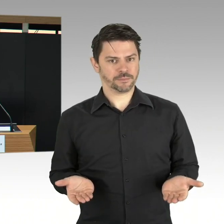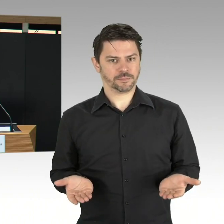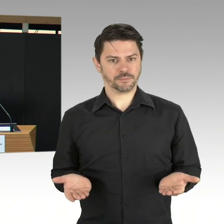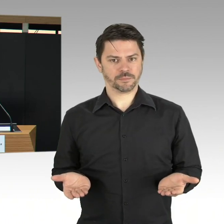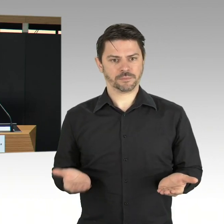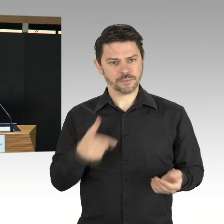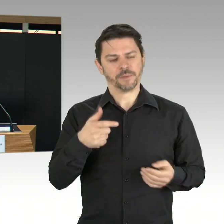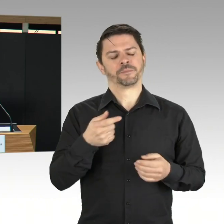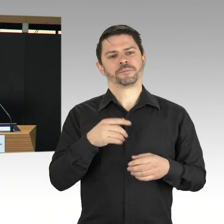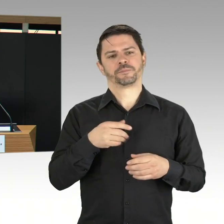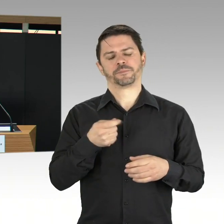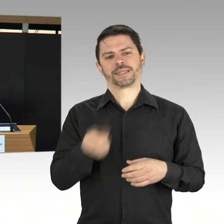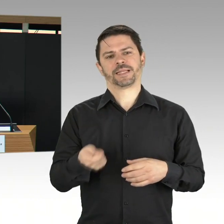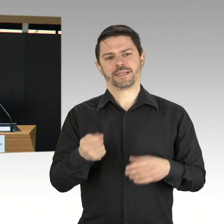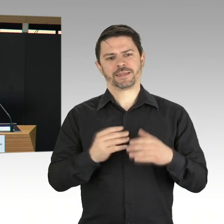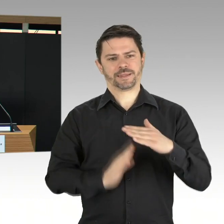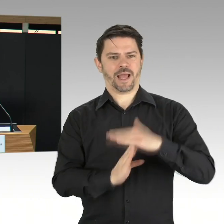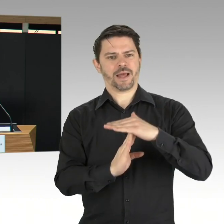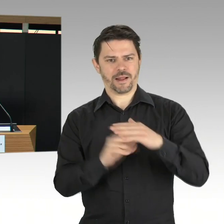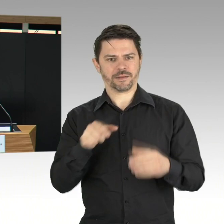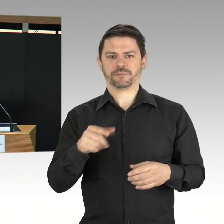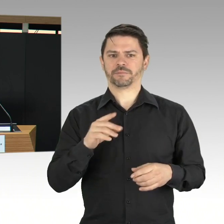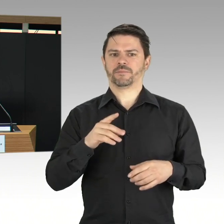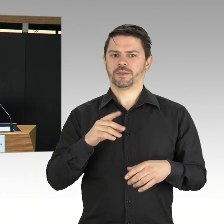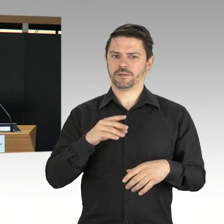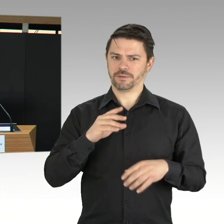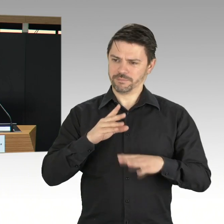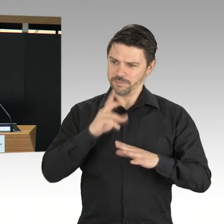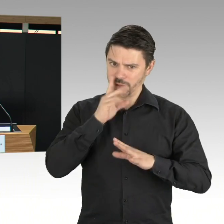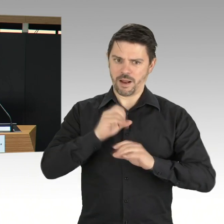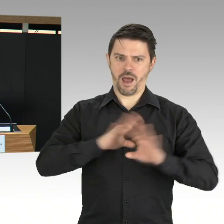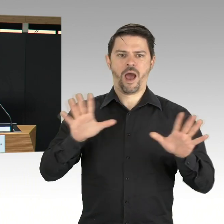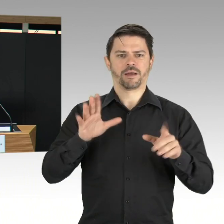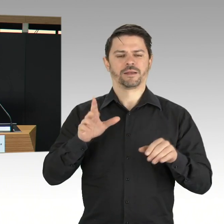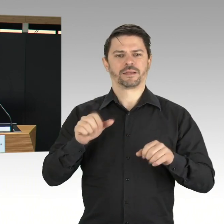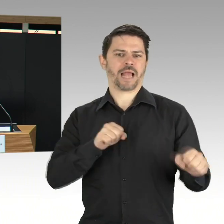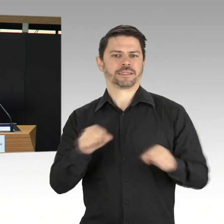(Beifall)